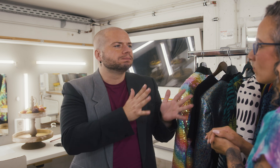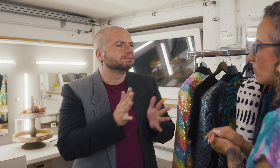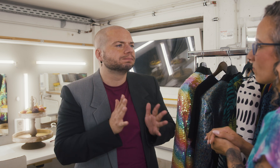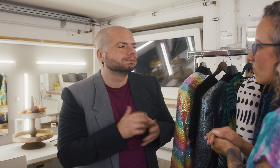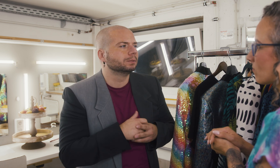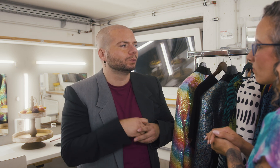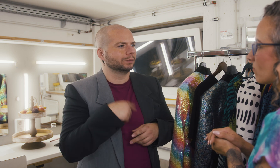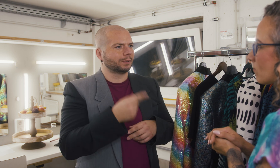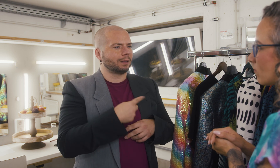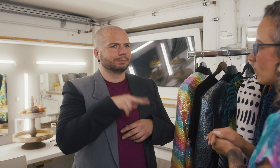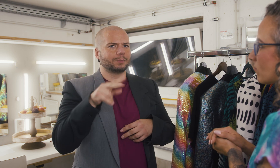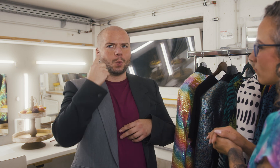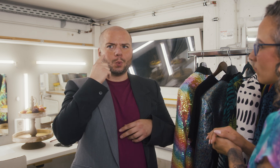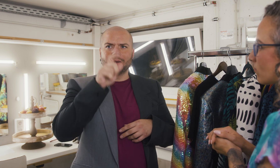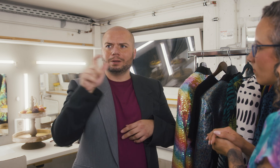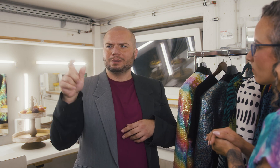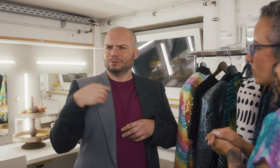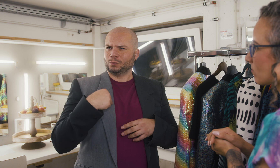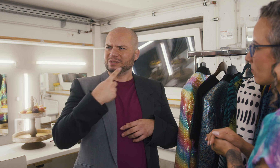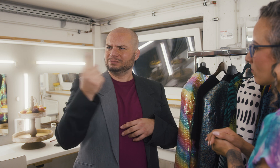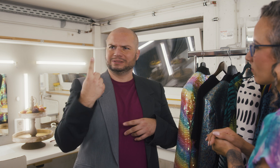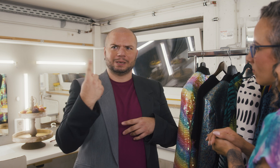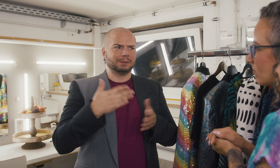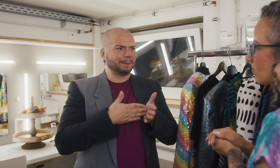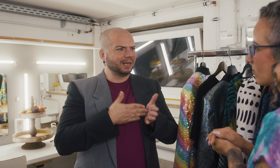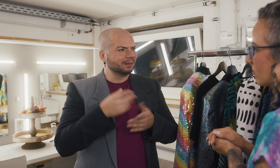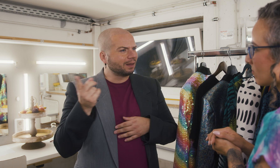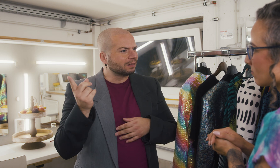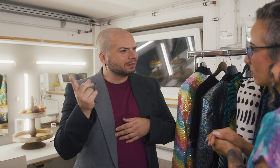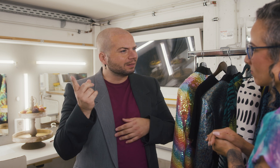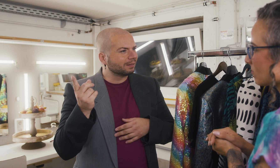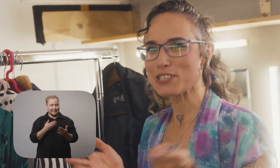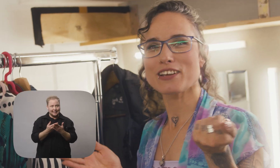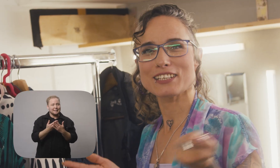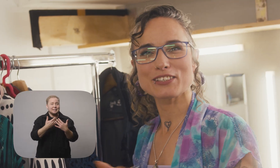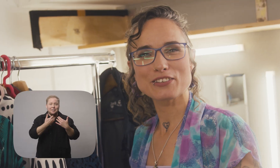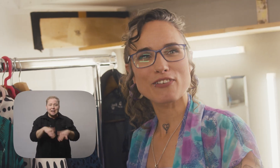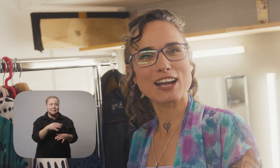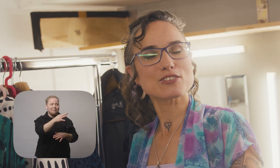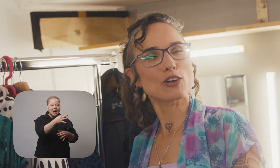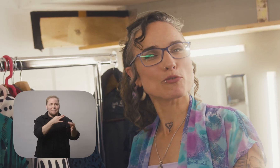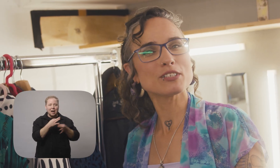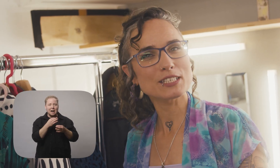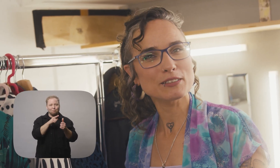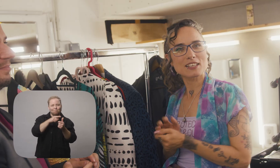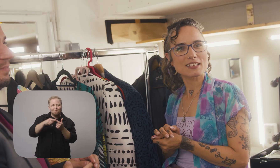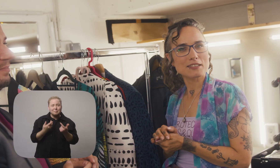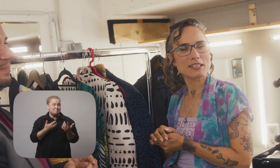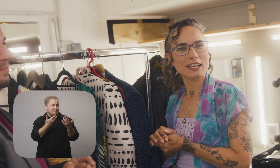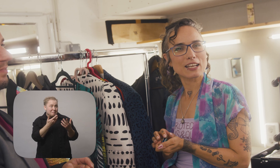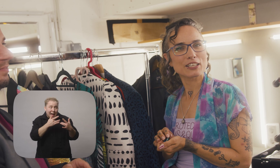Ich hatte immer eher das Gefühl, dass hörende behindert sind, weil das für mich eine Selbstverständlichkeit war. Das waren die Fragen aus der Community. Ihr seid herzlich eingeladen,